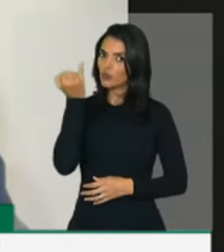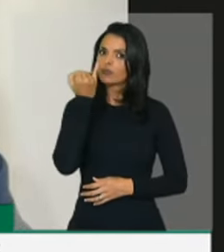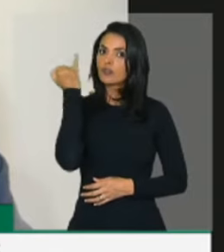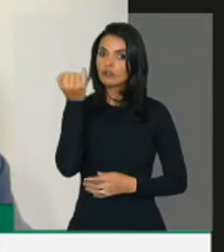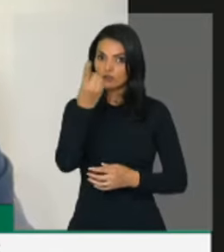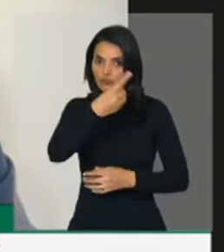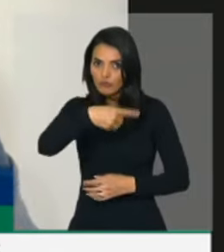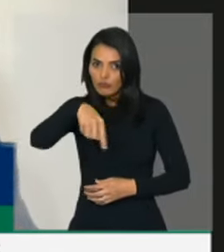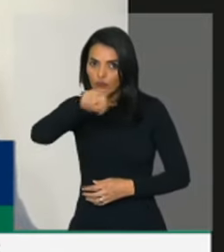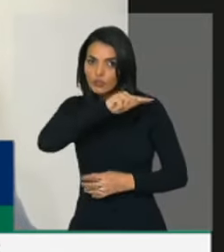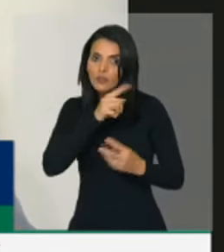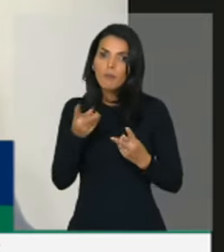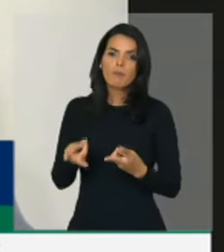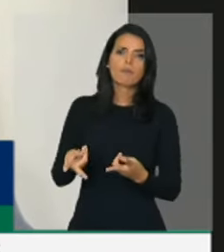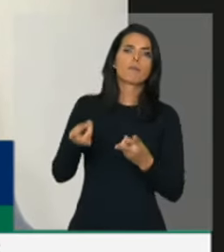PERCEBA QUE O NOSSO INIMIGO MORTAL É UM VÍRUS E NÃO A